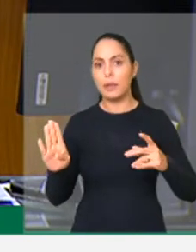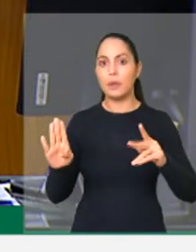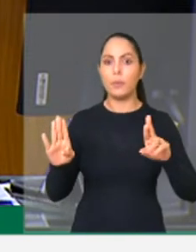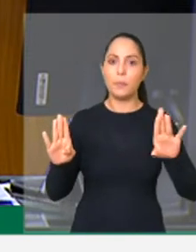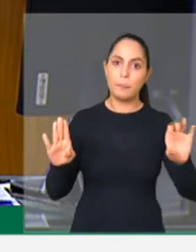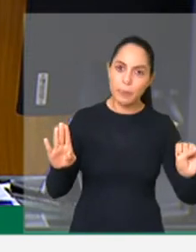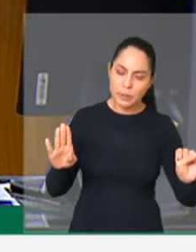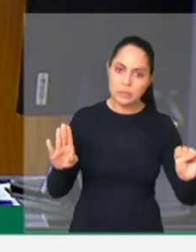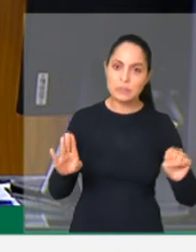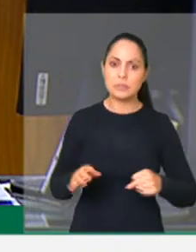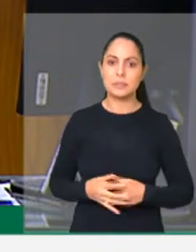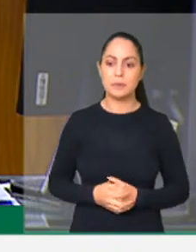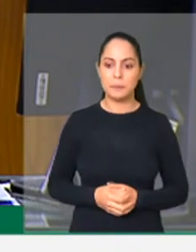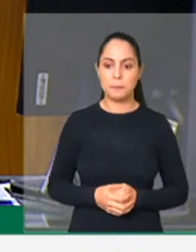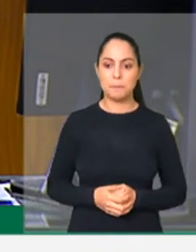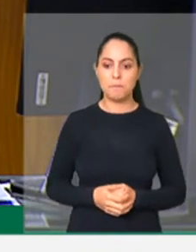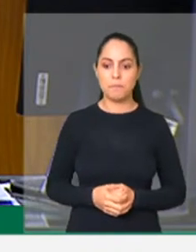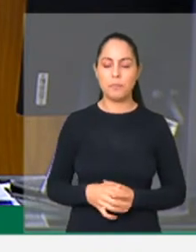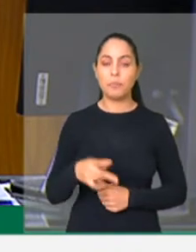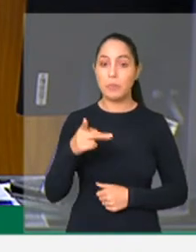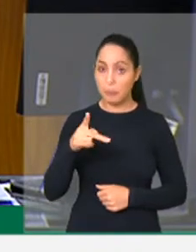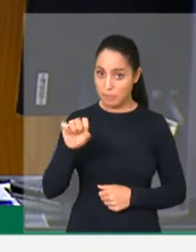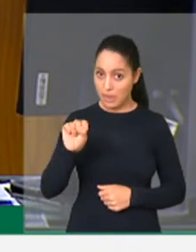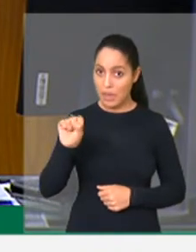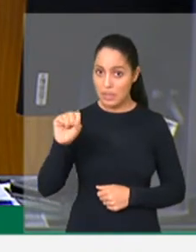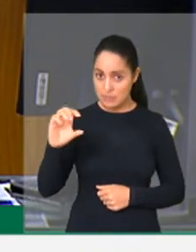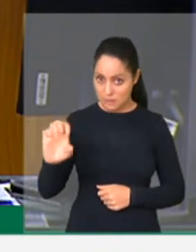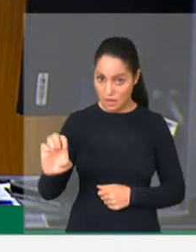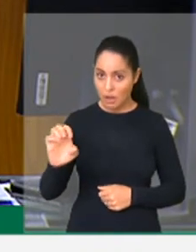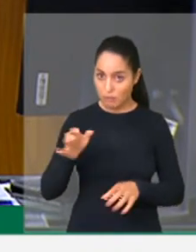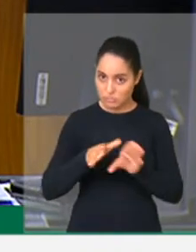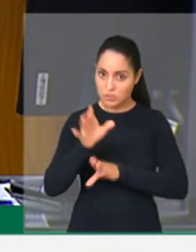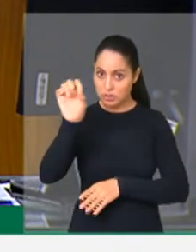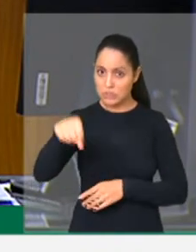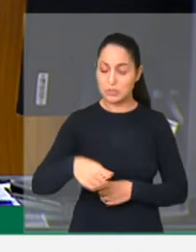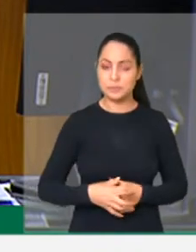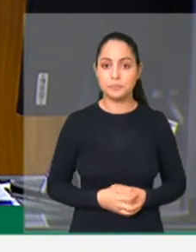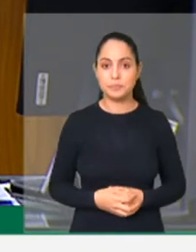FAVOR. -- [PRESIDENTE]: JÁ RETORNO PARA O SENHOR. -- [DEPUTADA]: PSOL ORIENTA NÃO, PRESIDENTE, O BRASIL É UM PAÍS DE